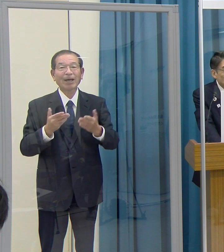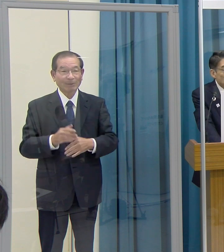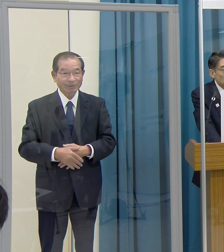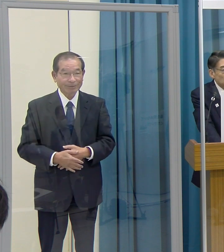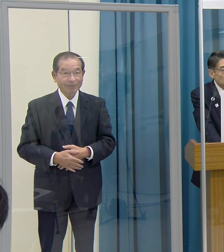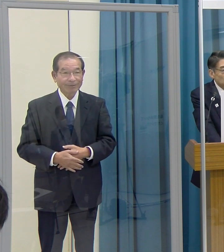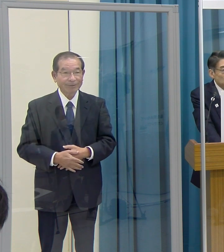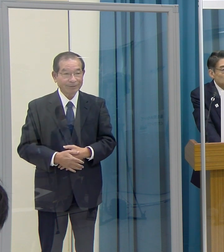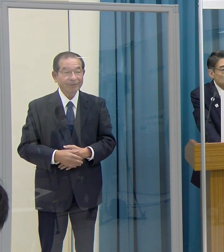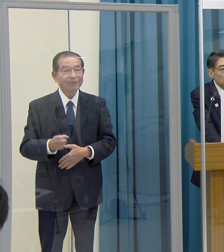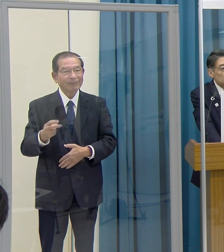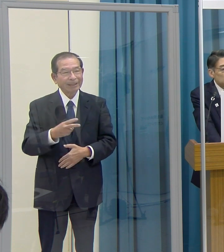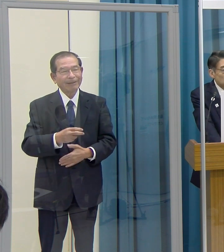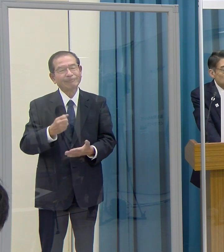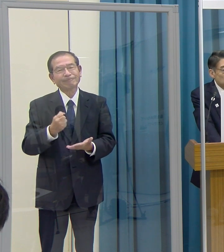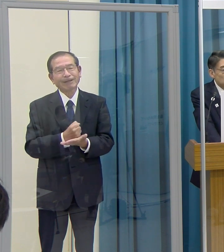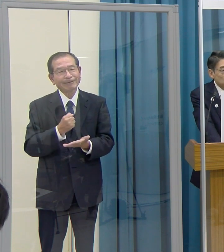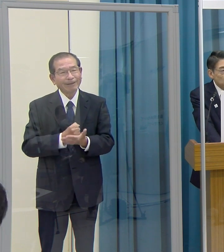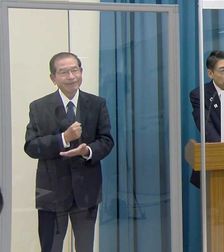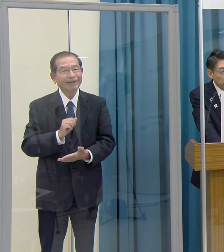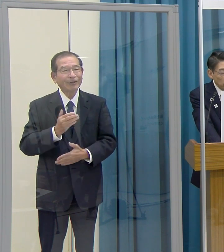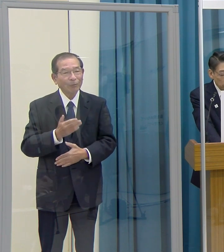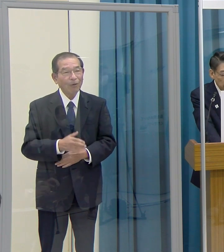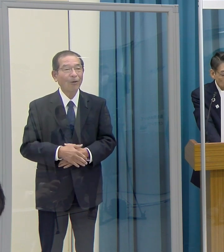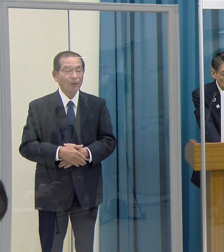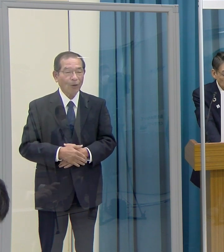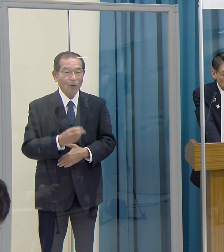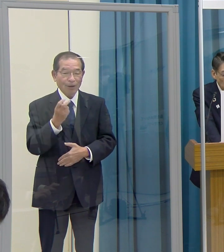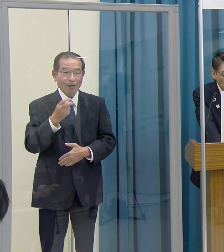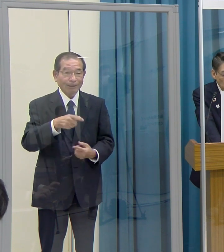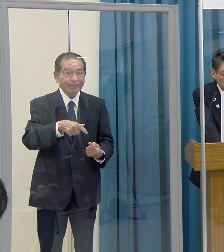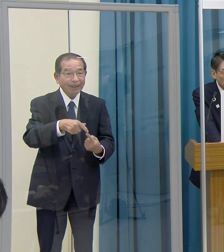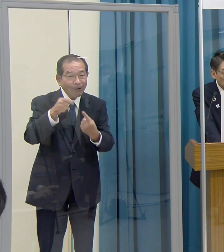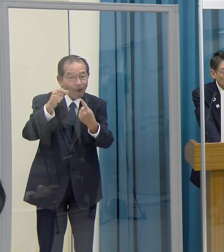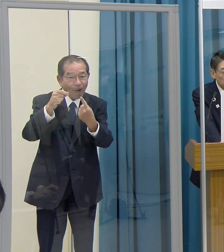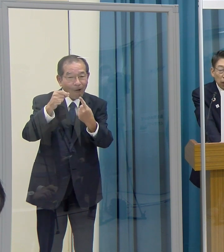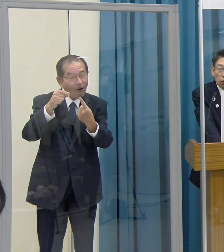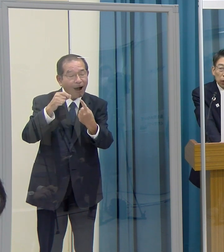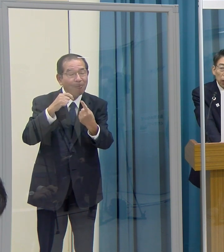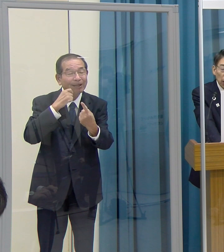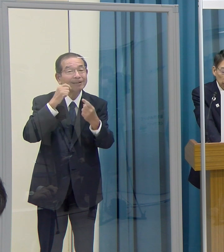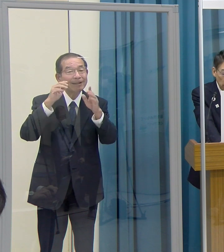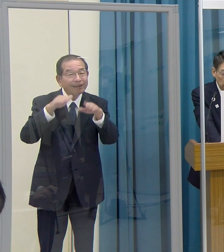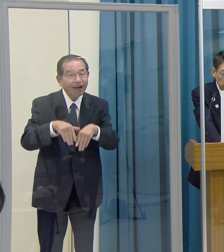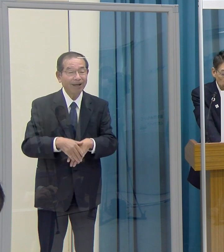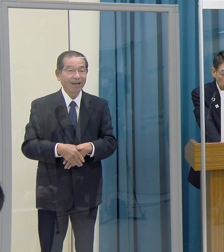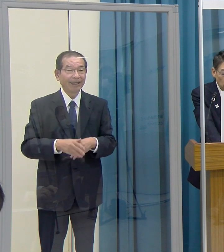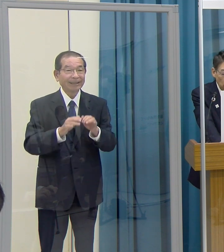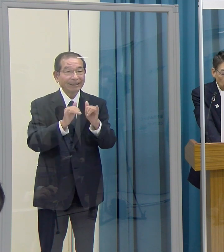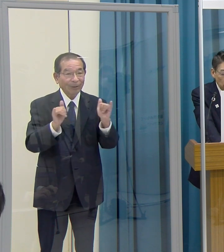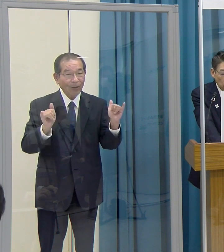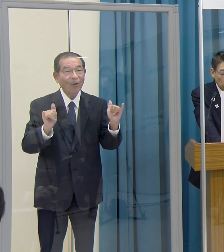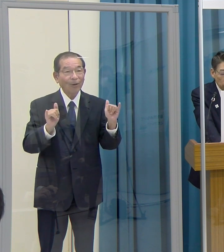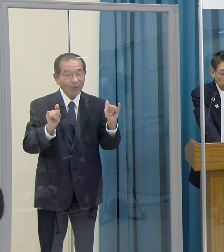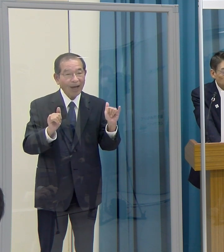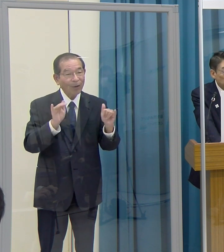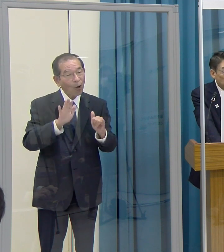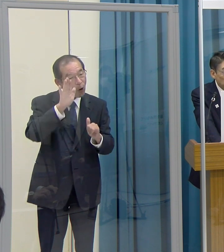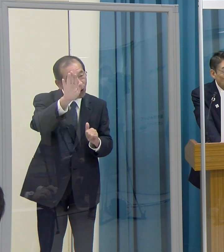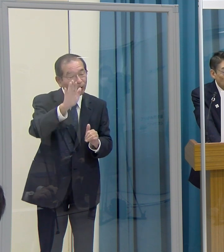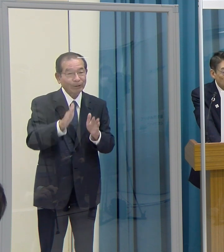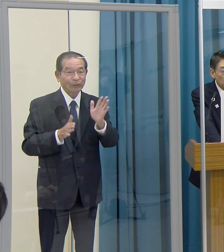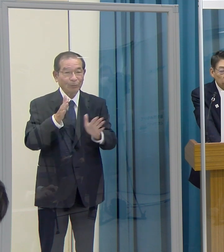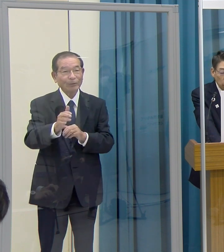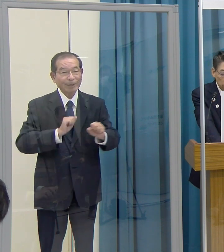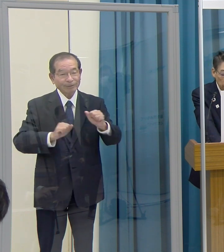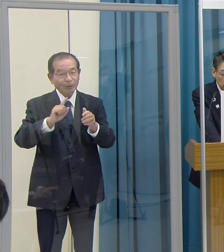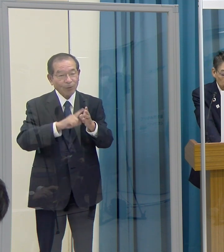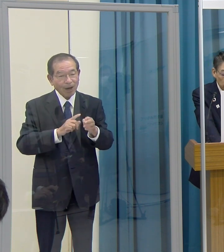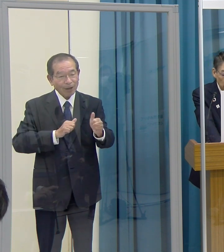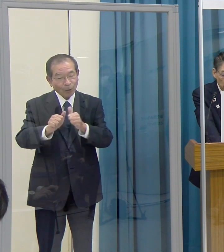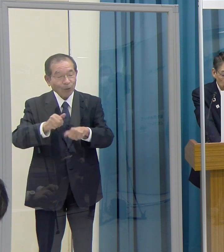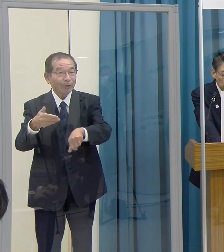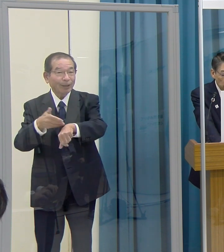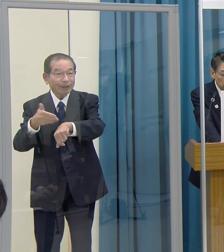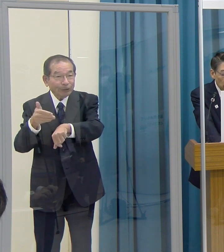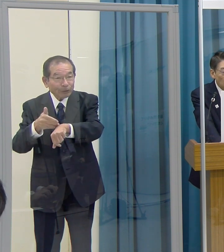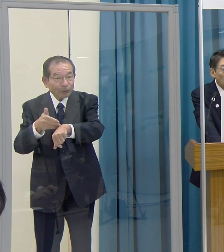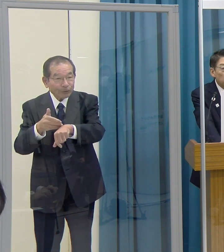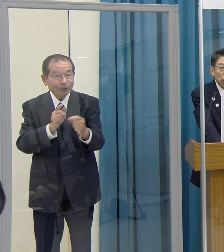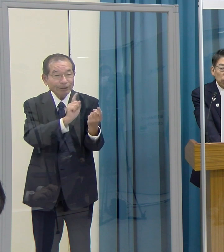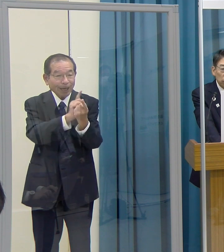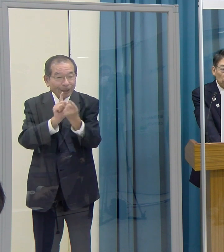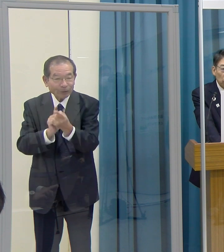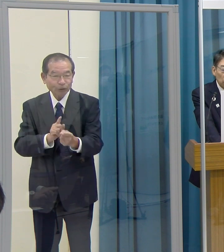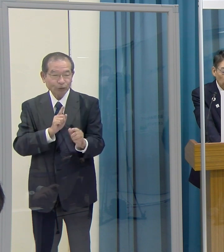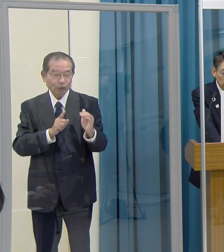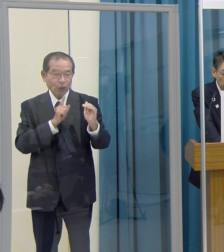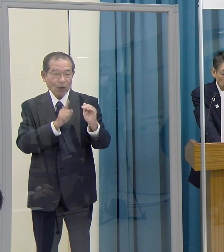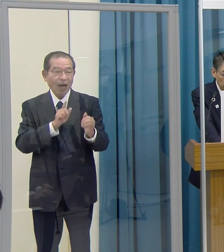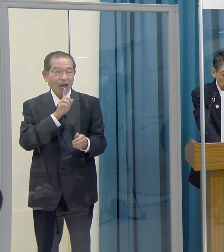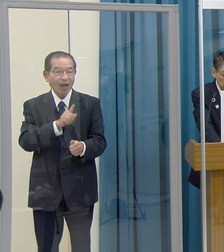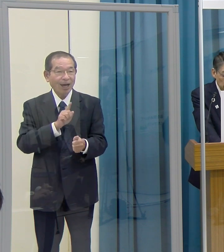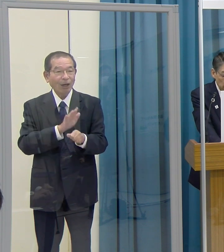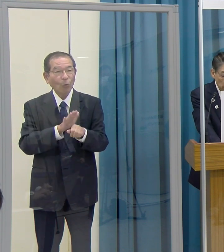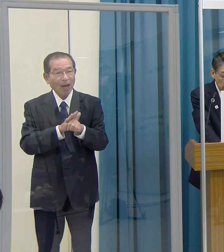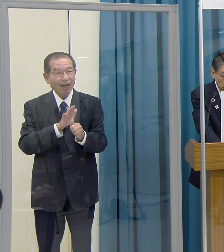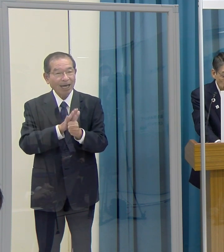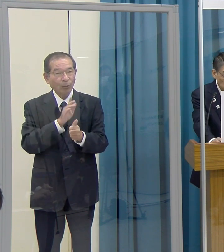また、残念ながら今回選考されなかった方にも、今後のスポーツ活動、あるいは競技練習に向けたアドバイスを行っていきます。